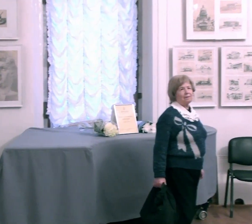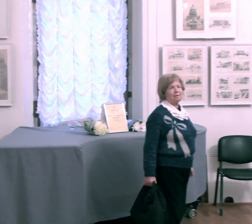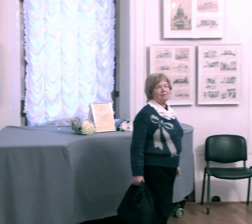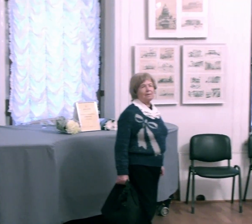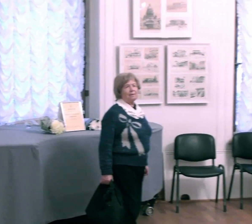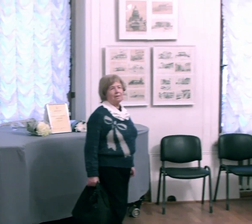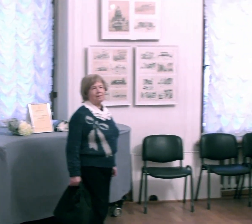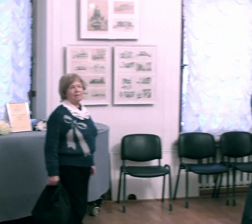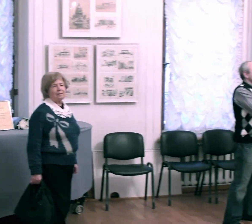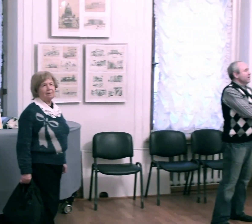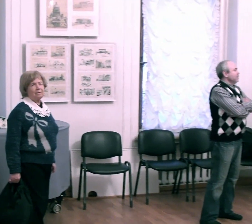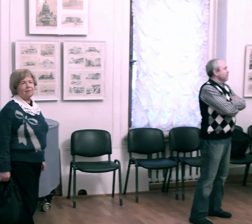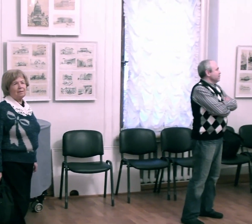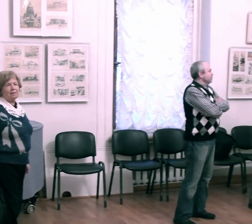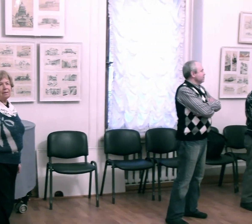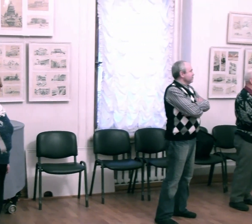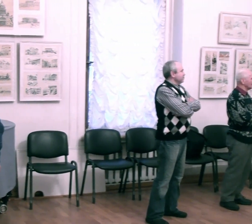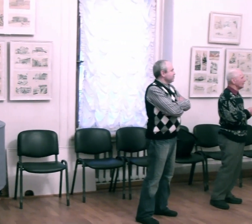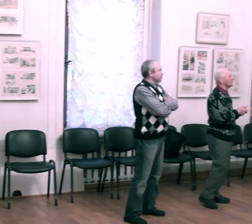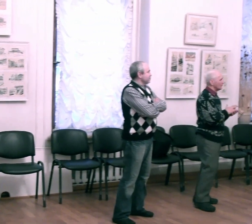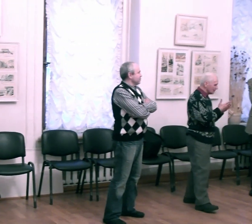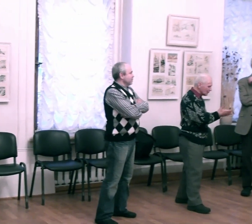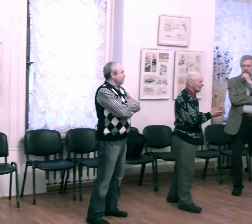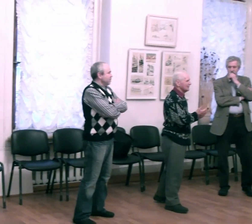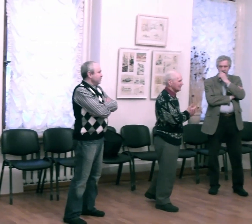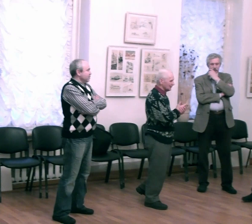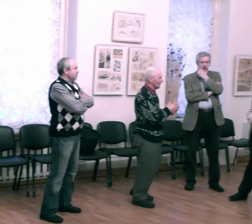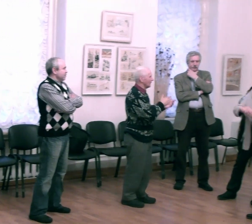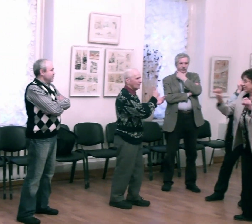В число экспонатов вошли самые интересные рисунки, наброски, чертежи зданий и сооружений,